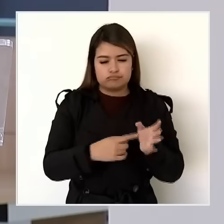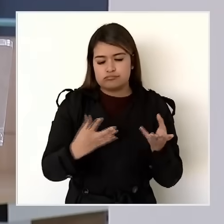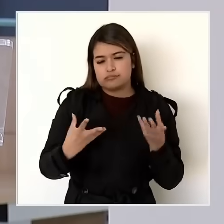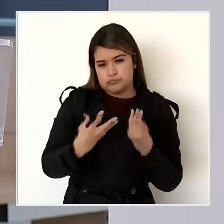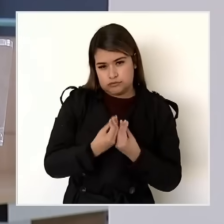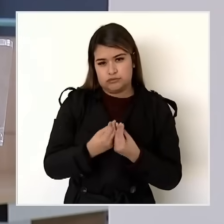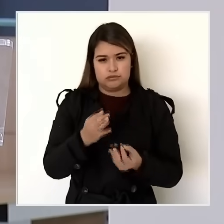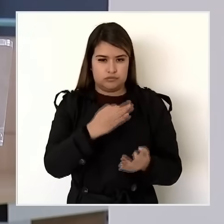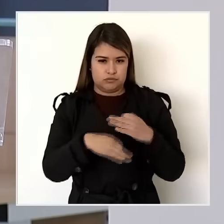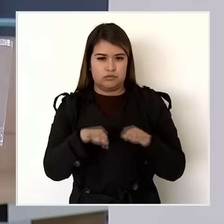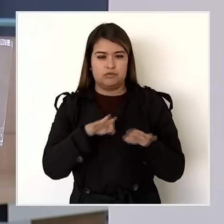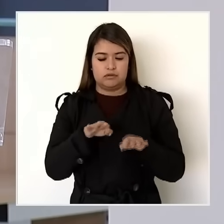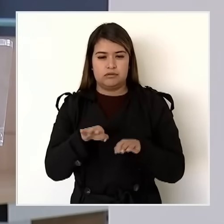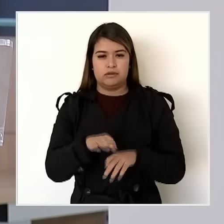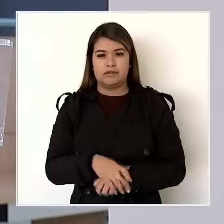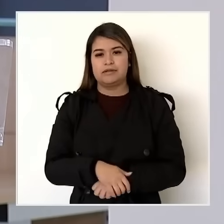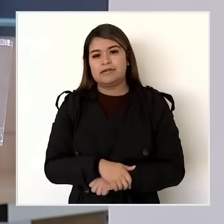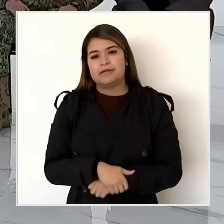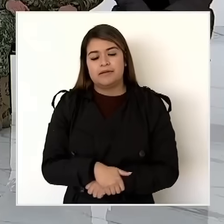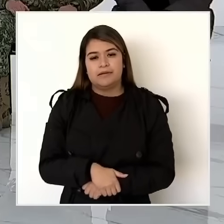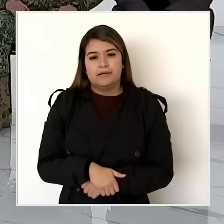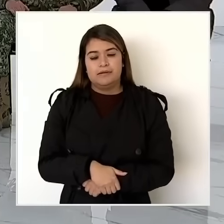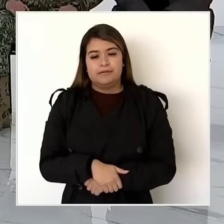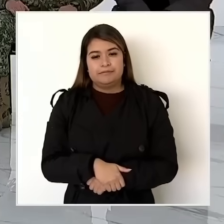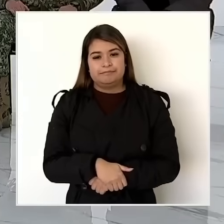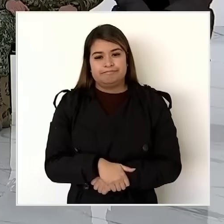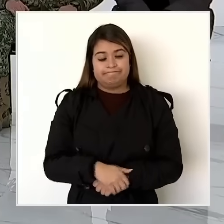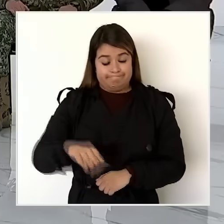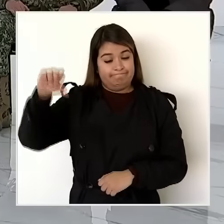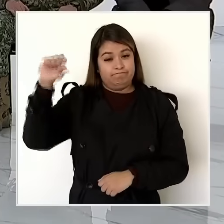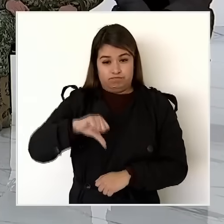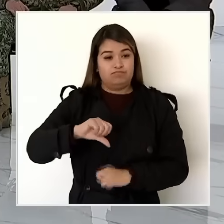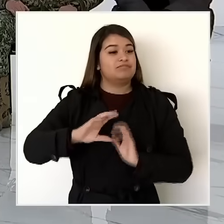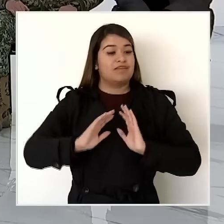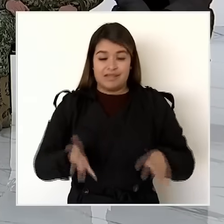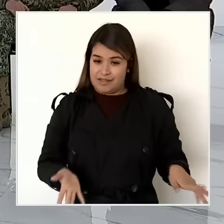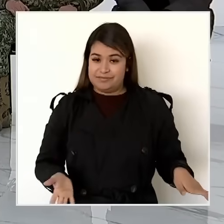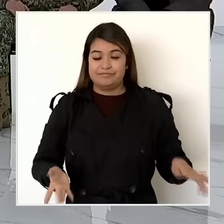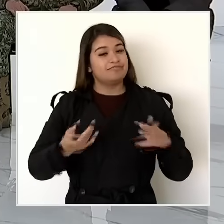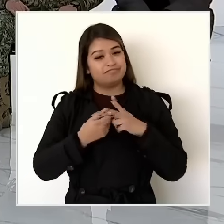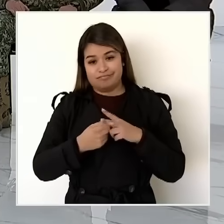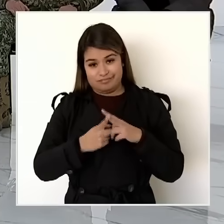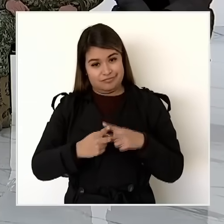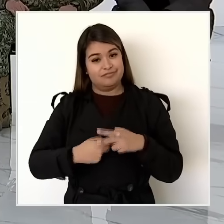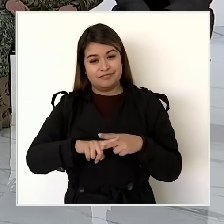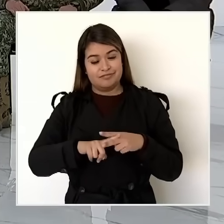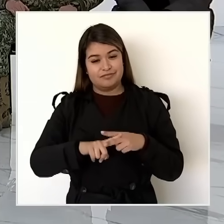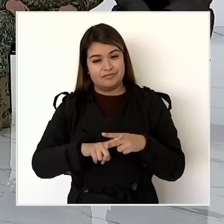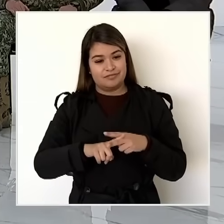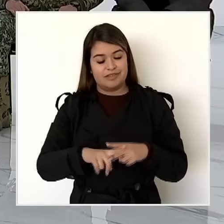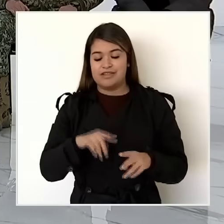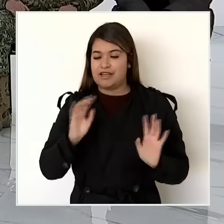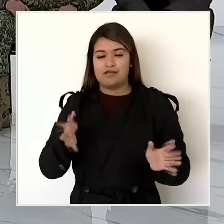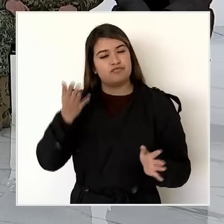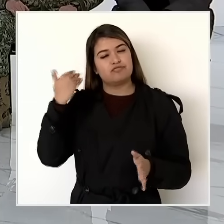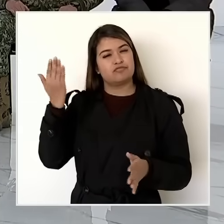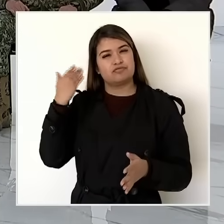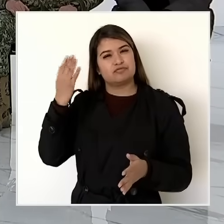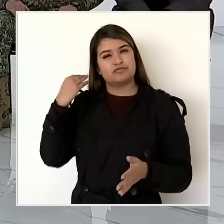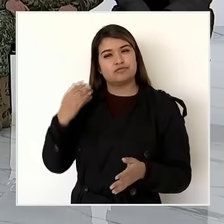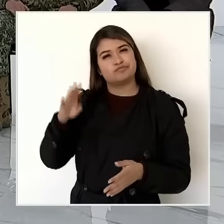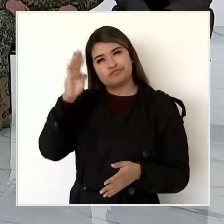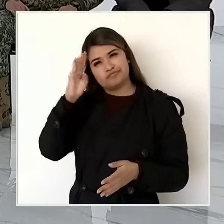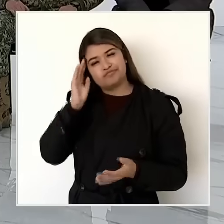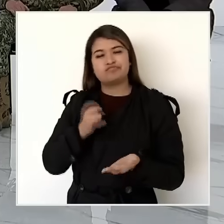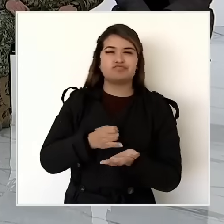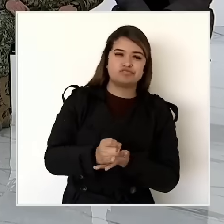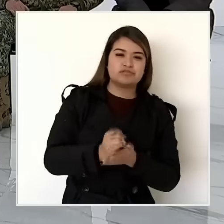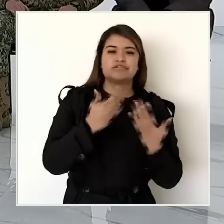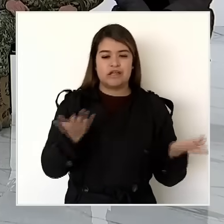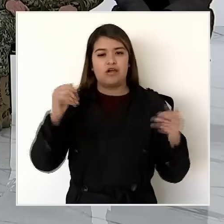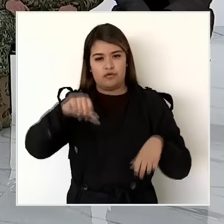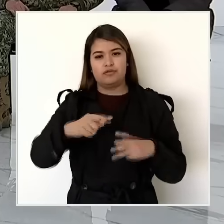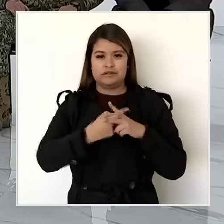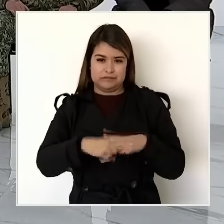Nacional de Aduanas. Hoy se hace realidad esta decisión gracias a los ingenieros militares que